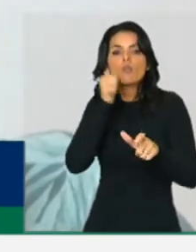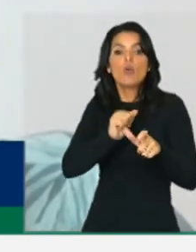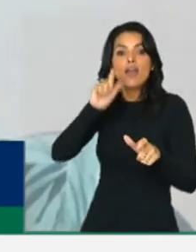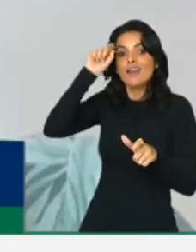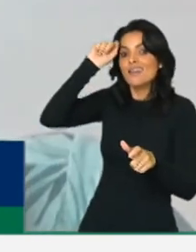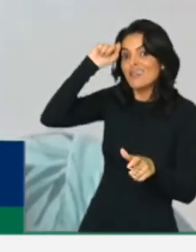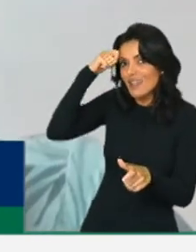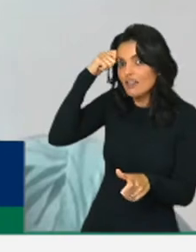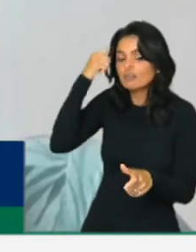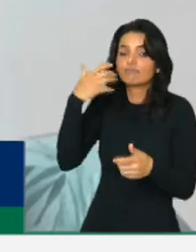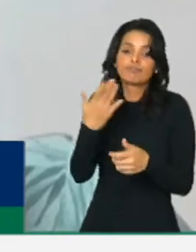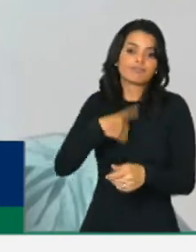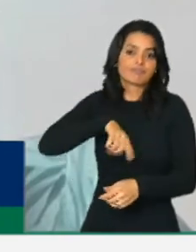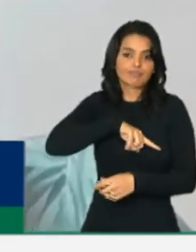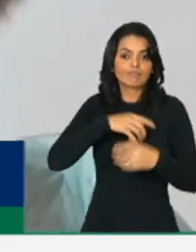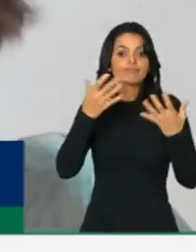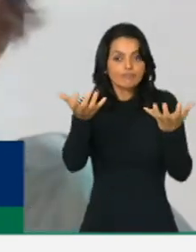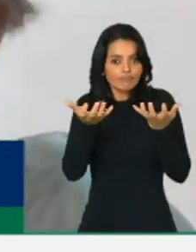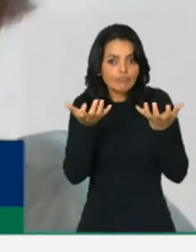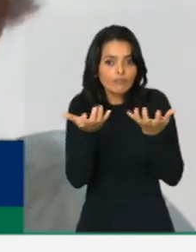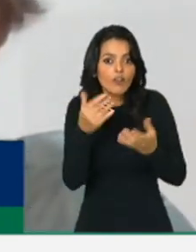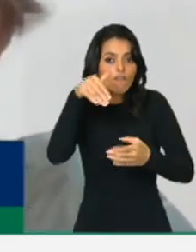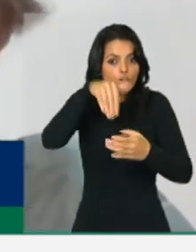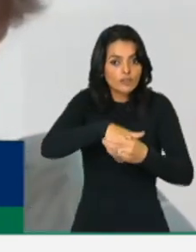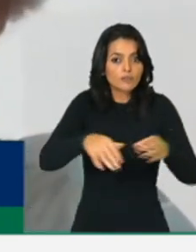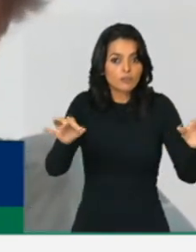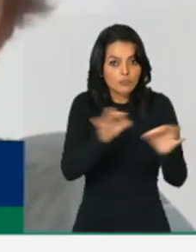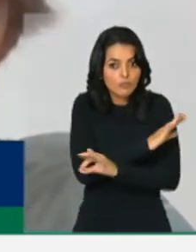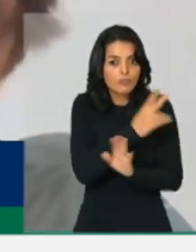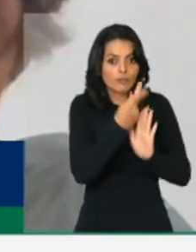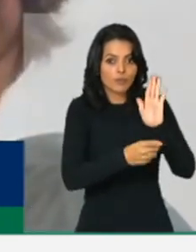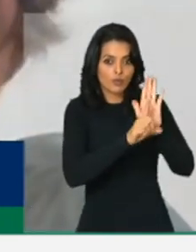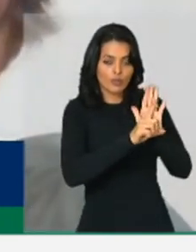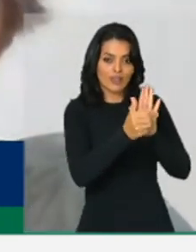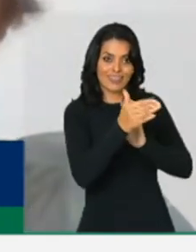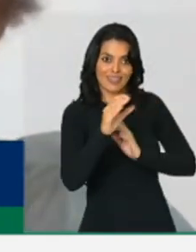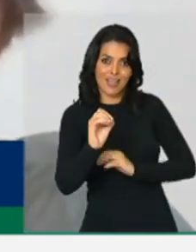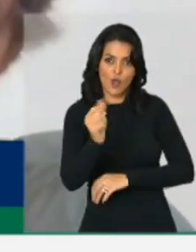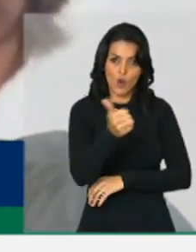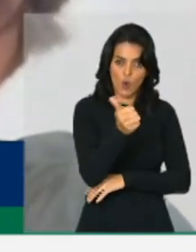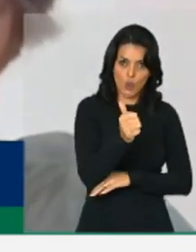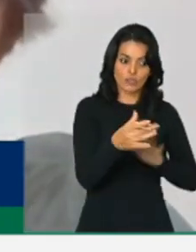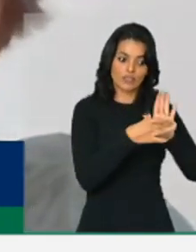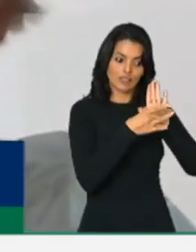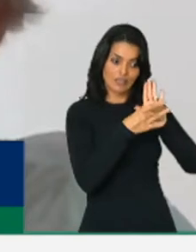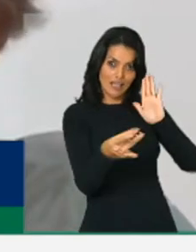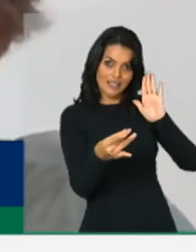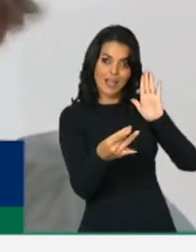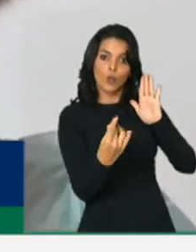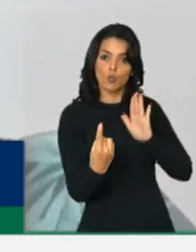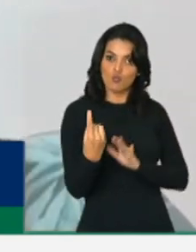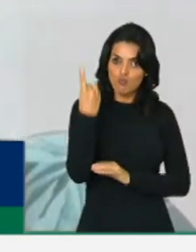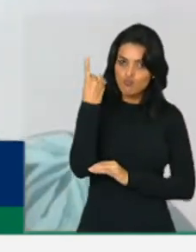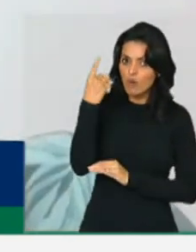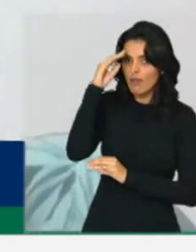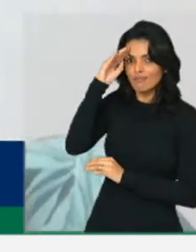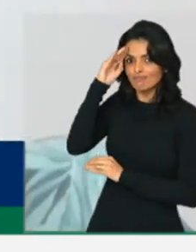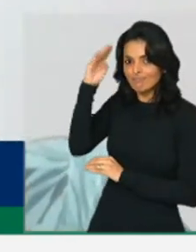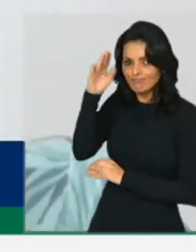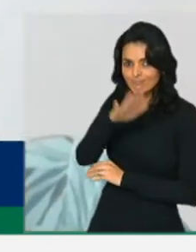QUE POSSAM TER DIREITO É VIDA. SÃO AS QUE ESTÃO NOS Ô NIBUS, SÃO AS QUE ESTÃO PRESAS NA CASA DOS PATRÕES E DAS PATROAS E SÃO AQUELAS QUE EM GRANDE MEDIDA, COMO DISSE A